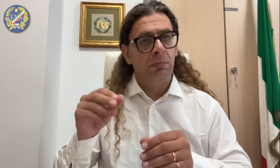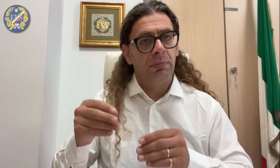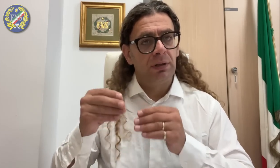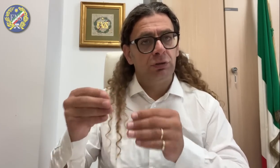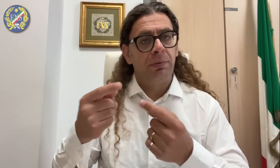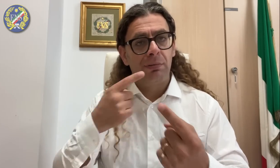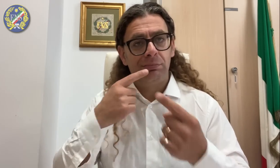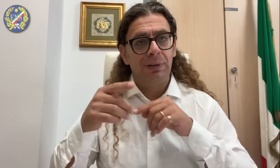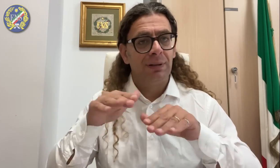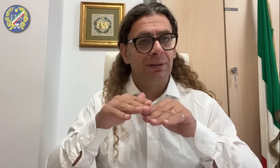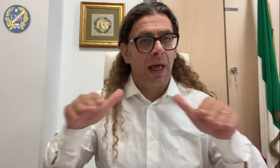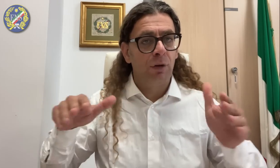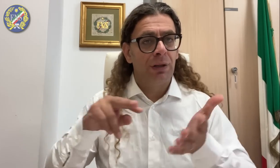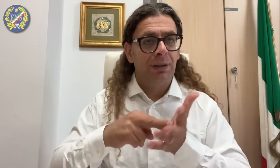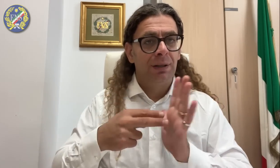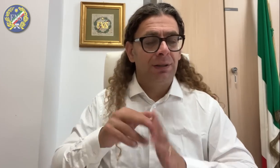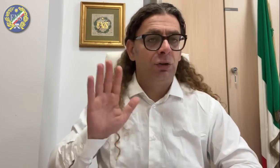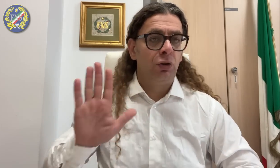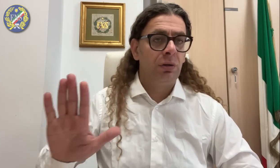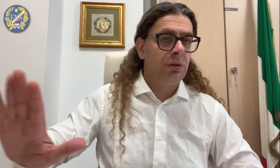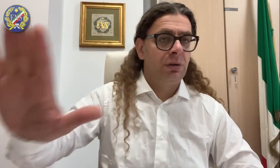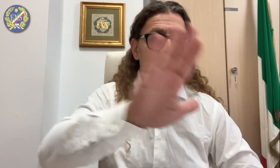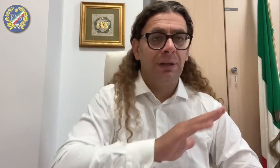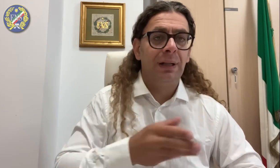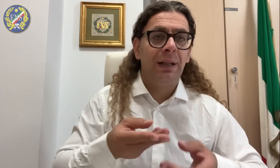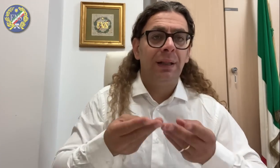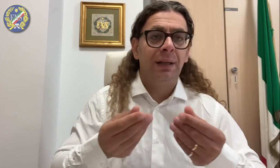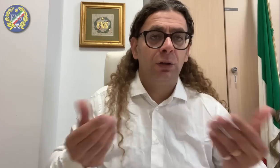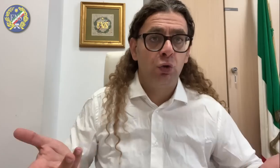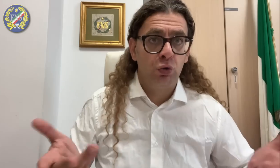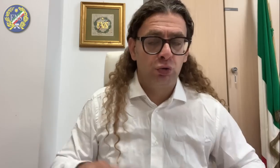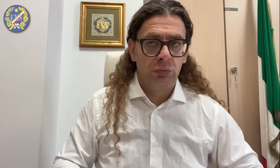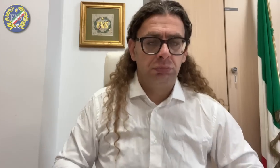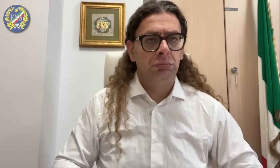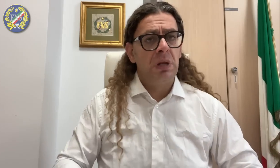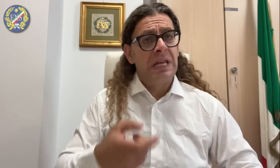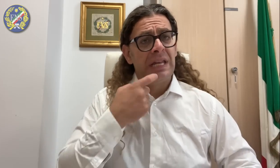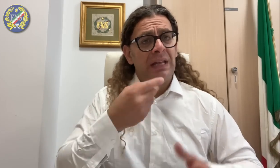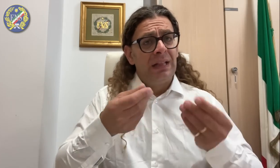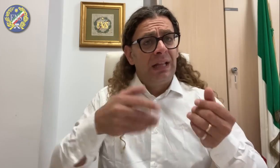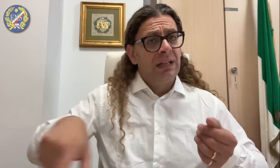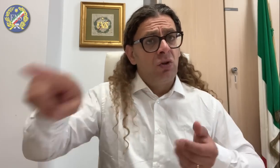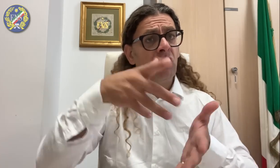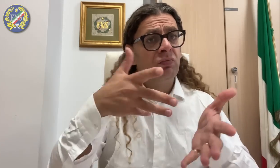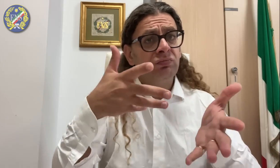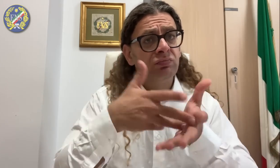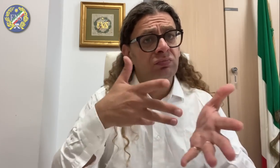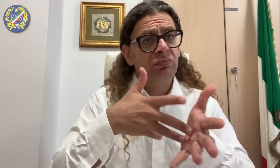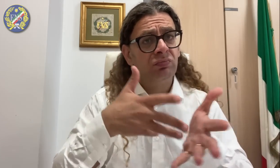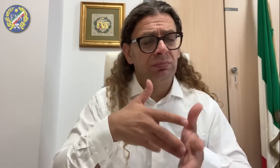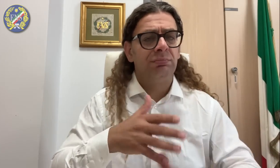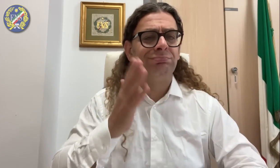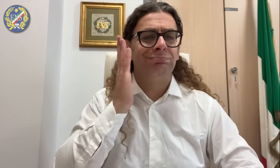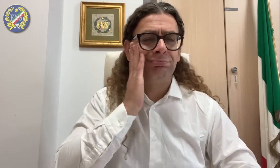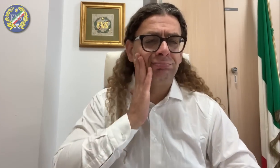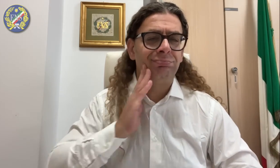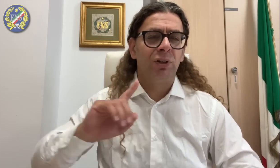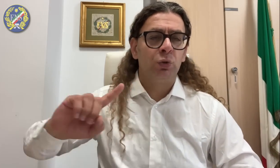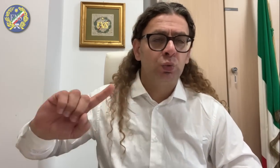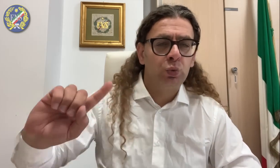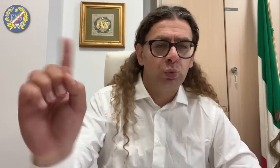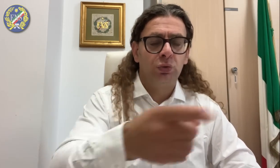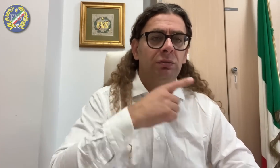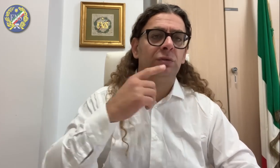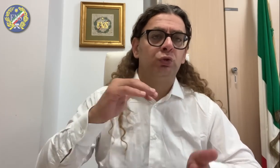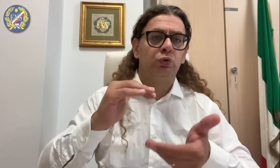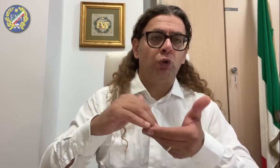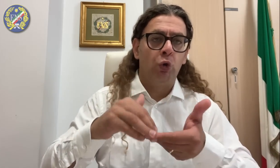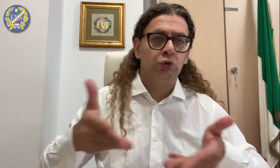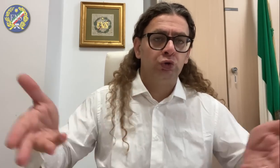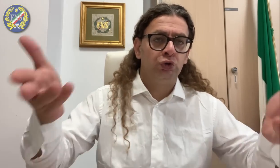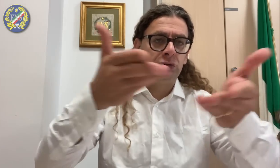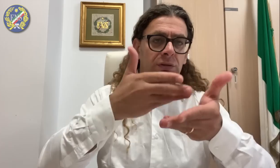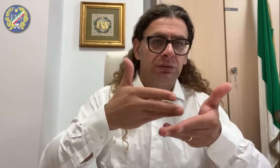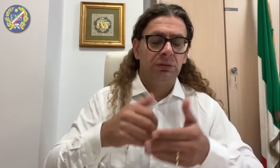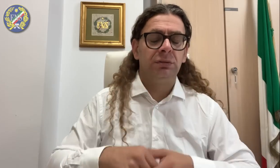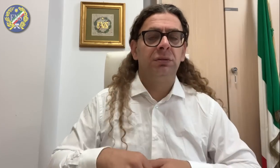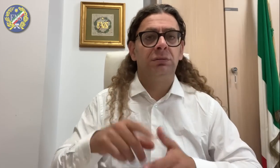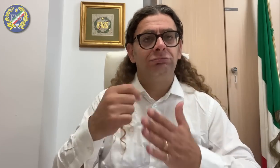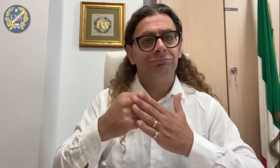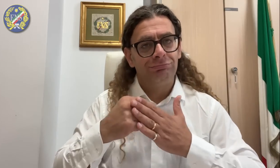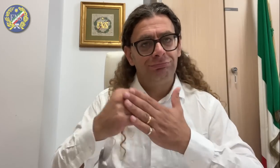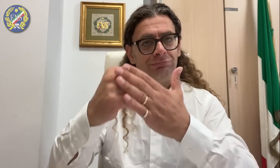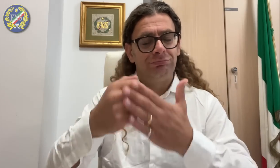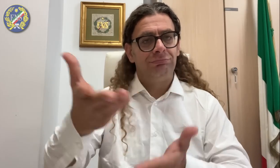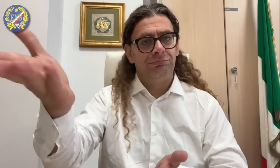può prendere parte ai Tavoli Tecnici al livello locale. Invito i Soci delle Sedi che riscontrano maggiori difficoltà a supportare l’attività degli uffici territoriali facendo